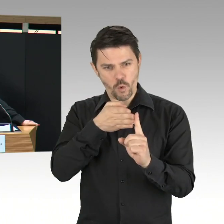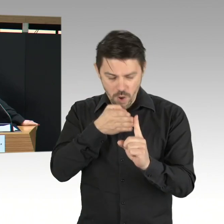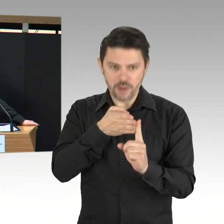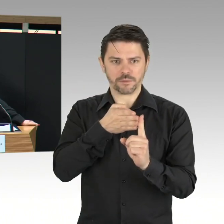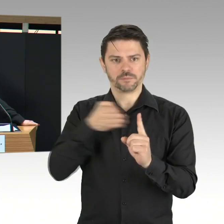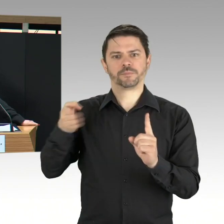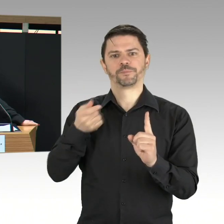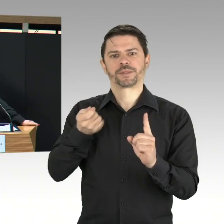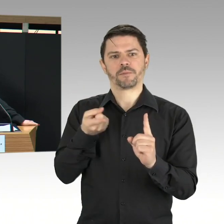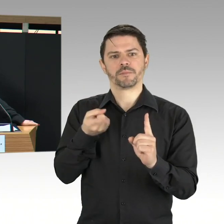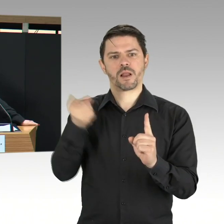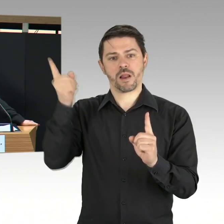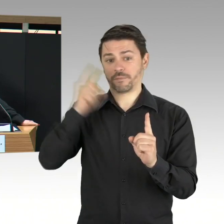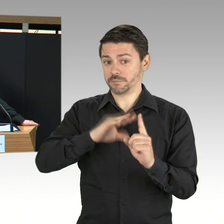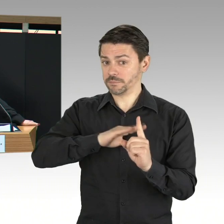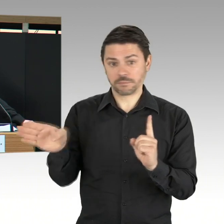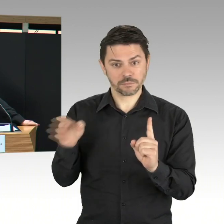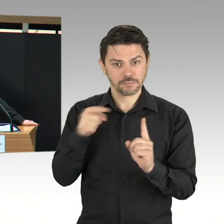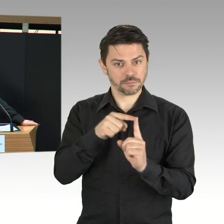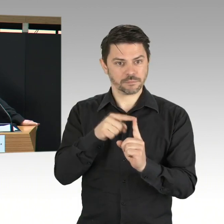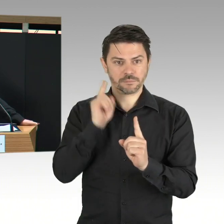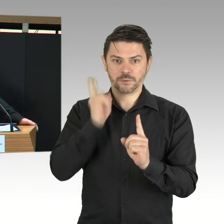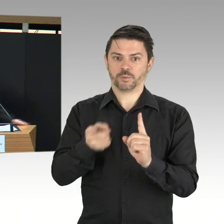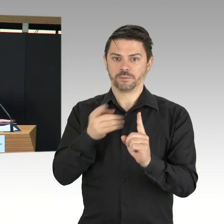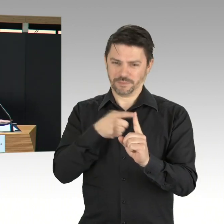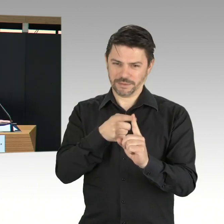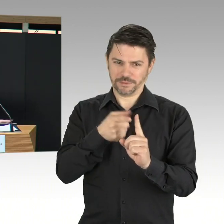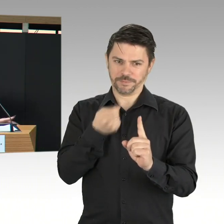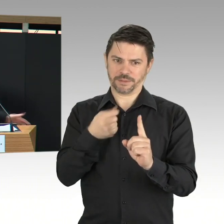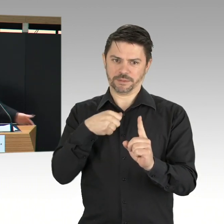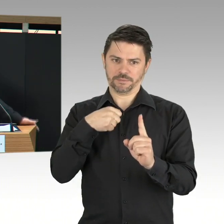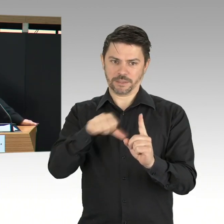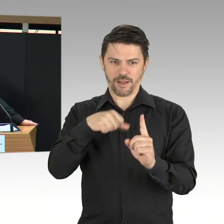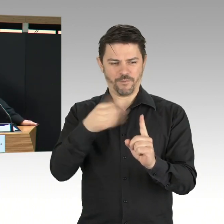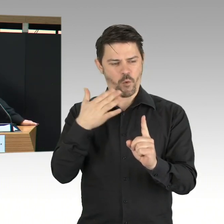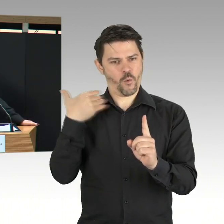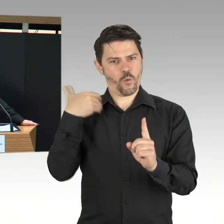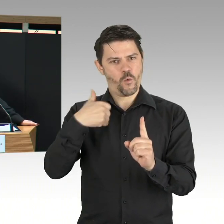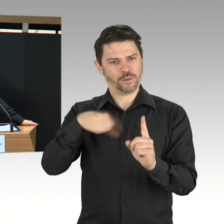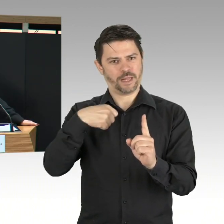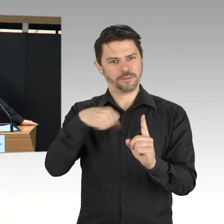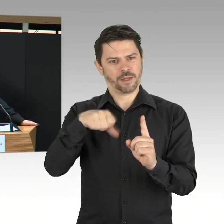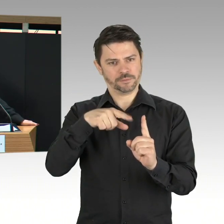braucht nichts zu tun. Wenn Sie überweisen, wird der Betrag zukünftig nicht steigen